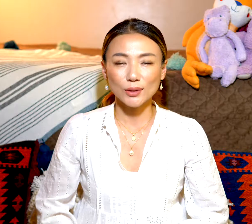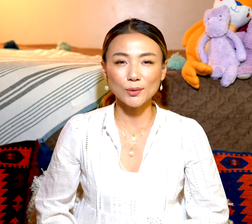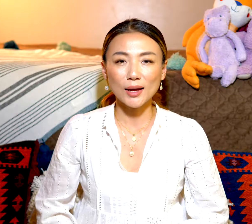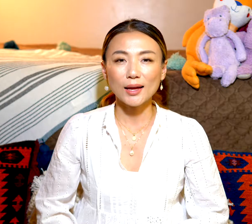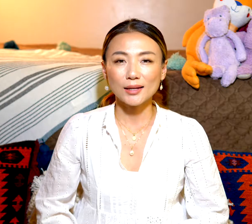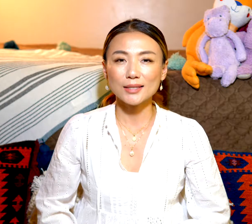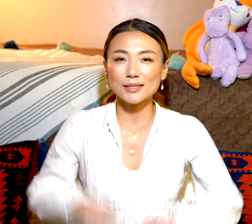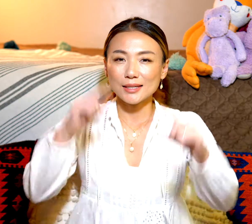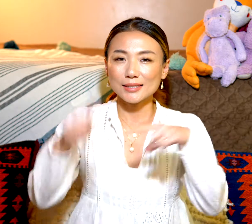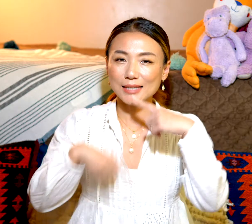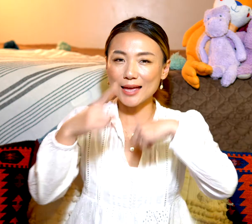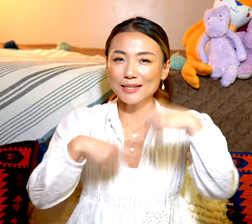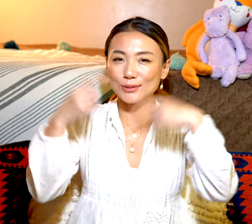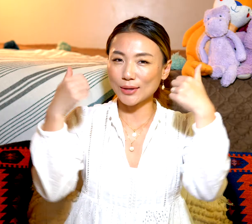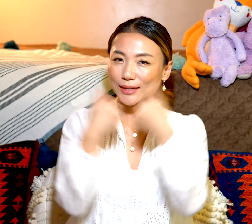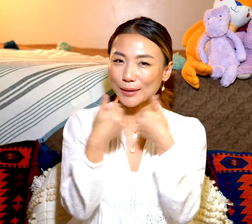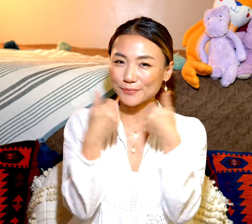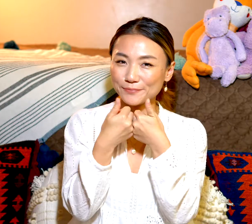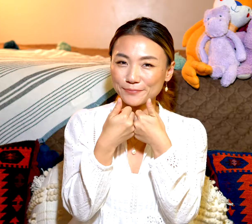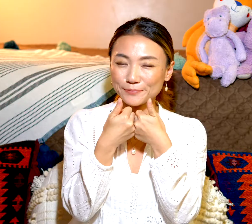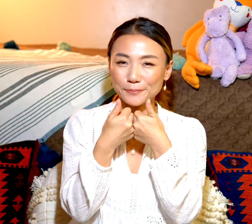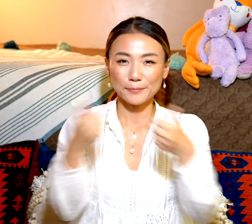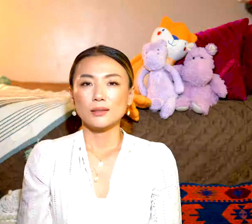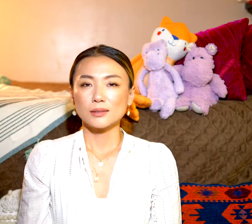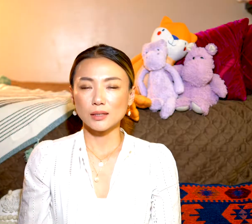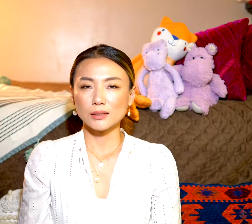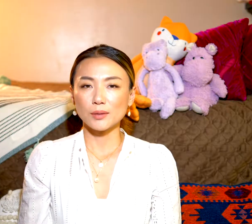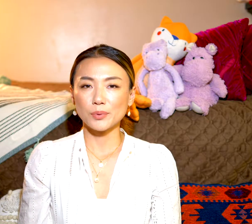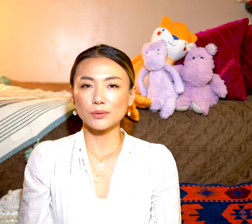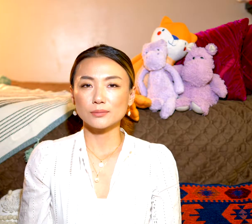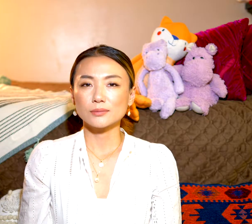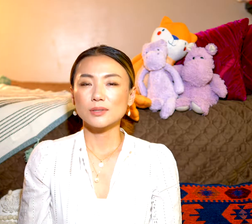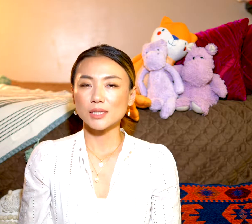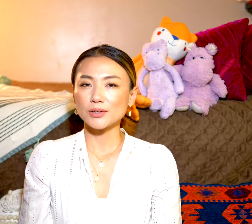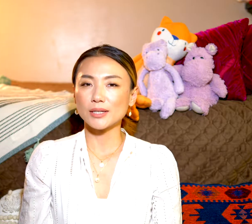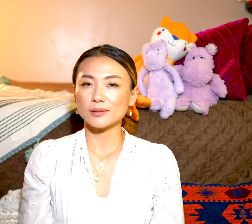それでは一緒にサインをしましょう！（サイン） さくらんぼ Cherry